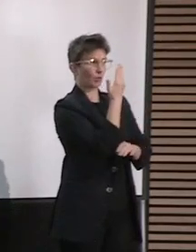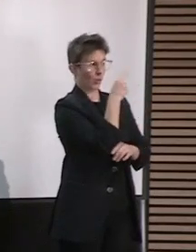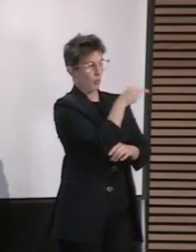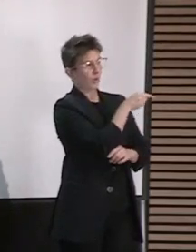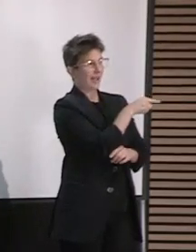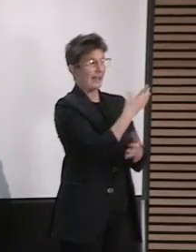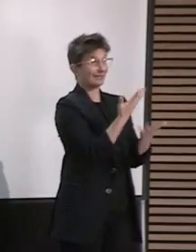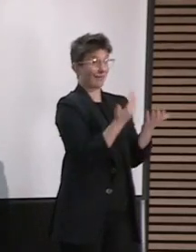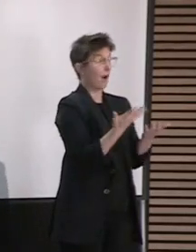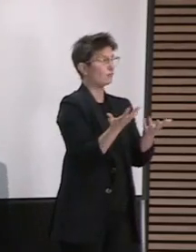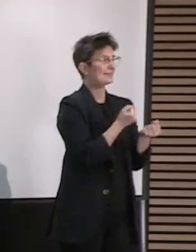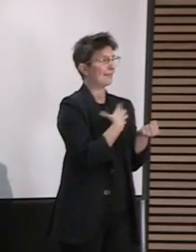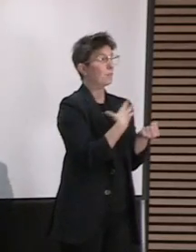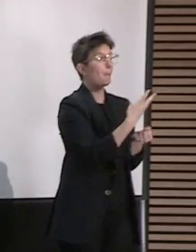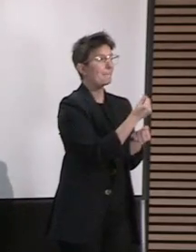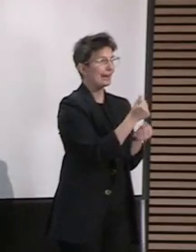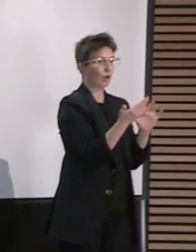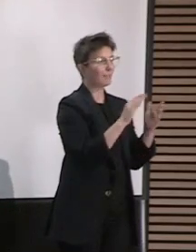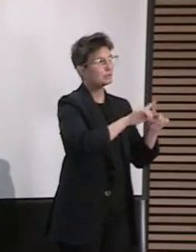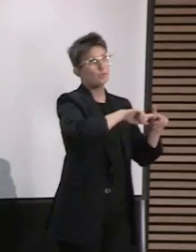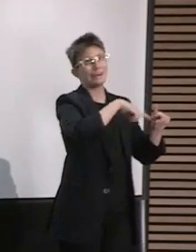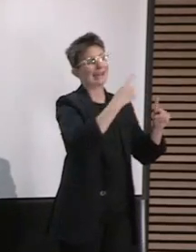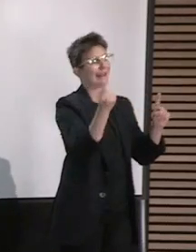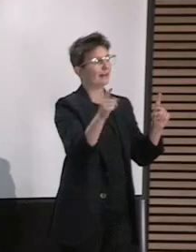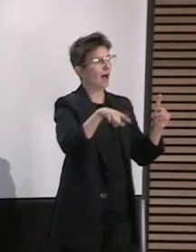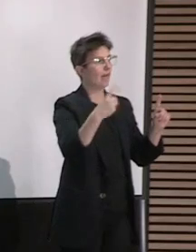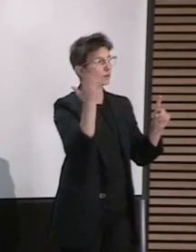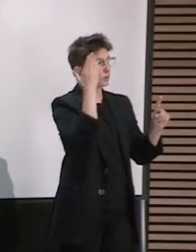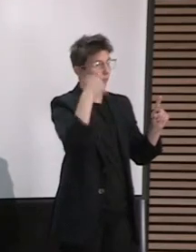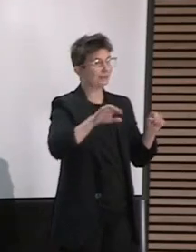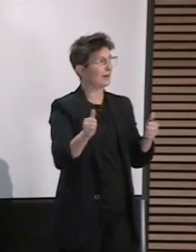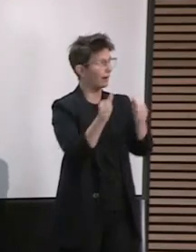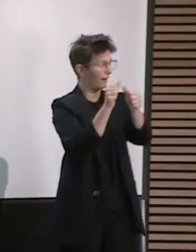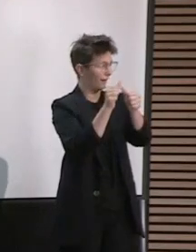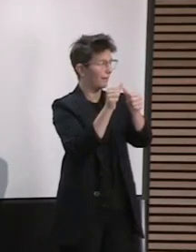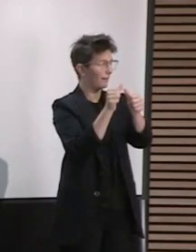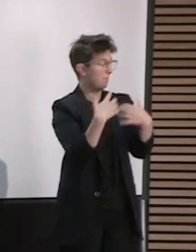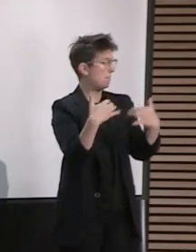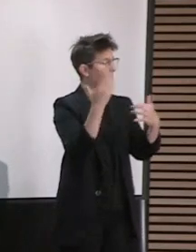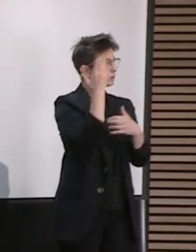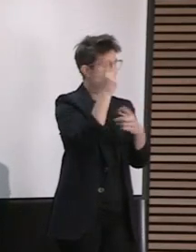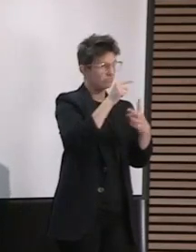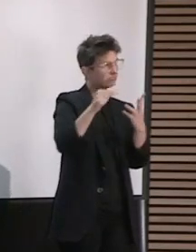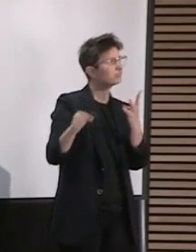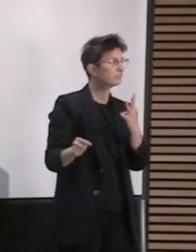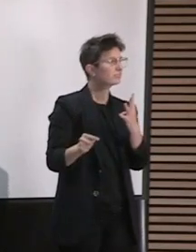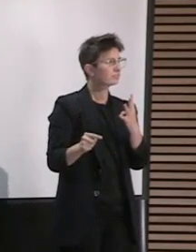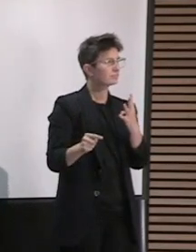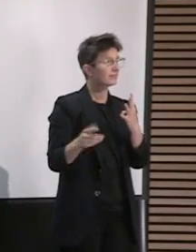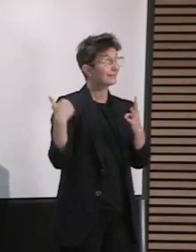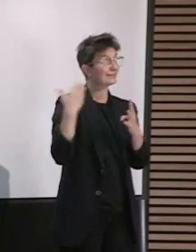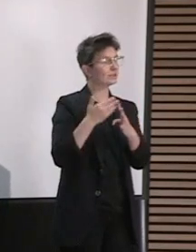tena koe. Tera pea nga hua e